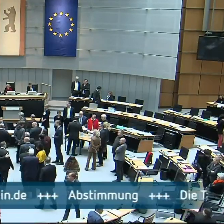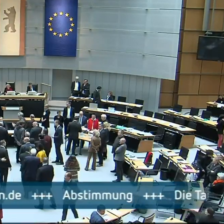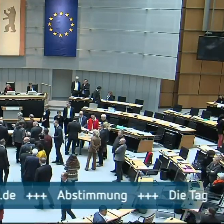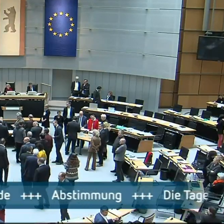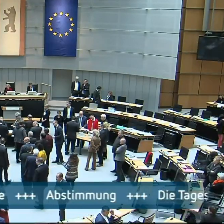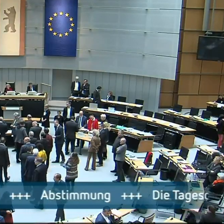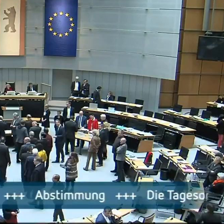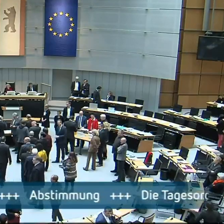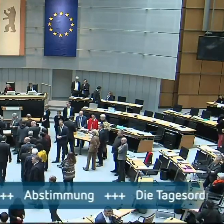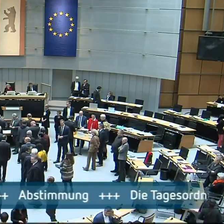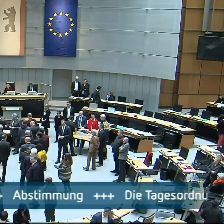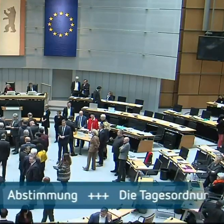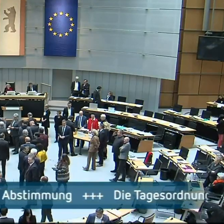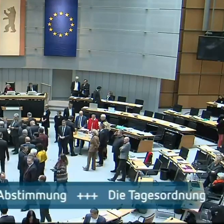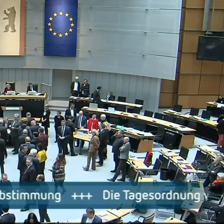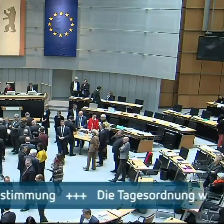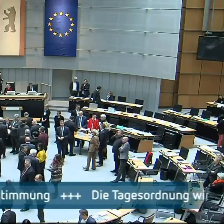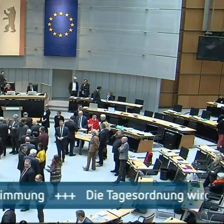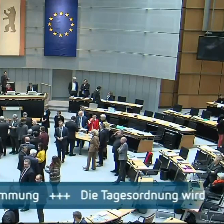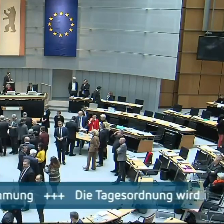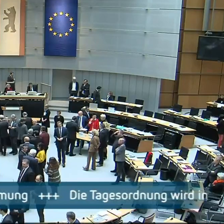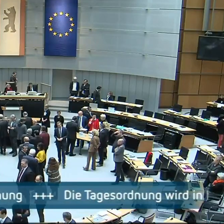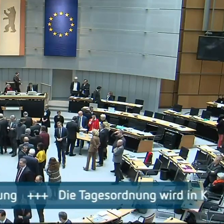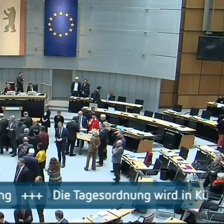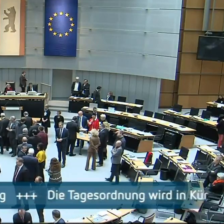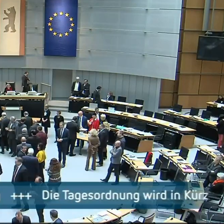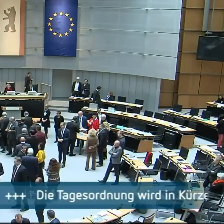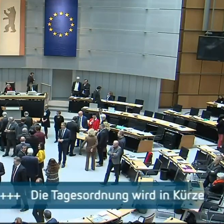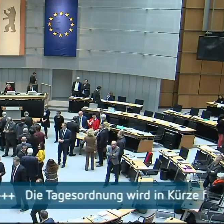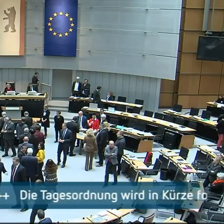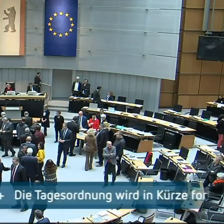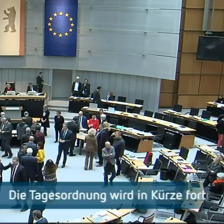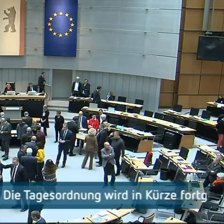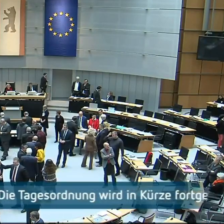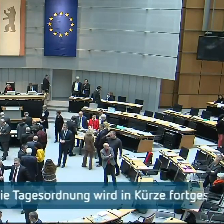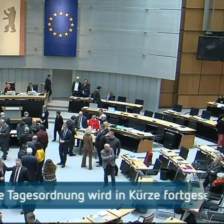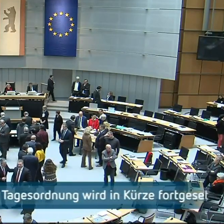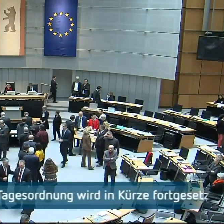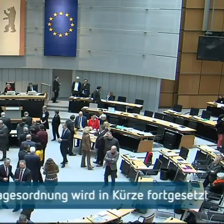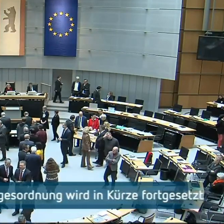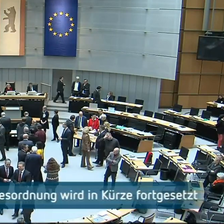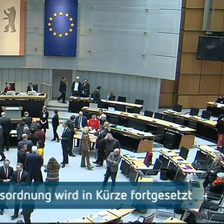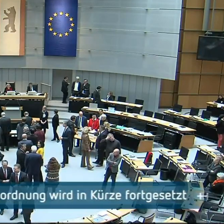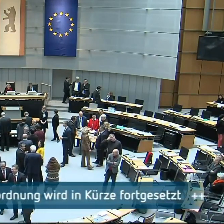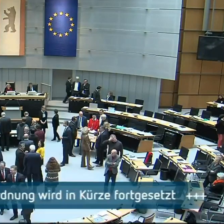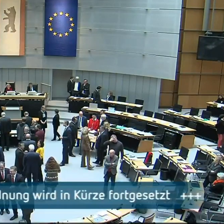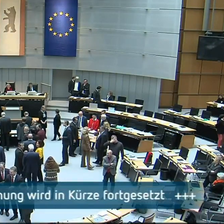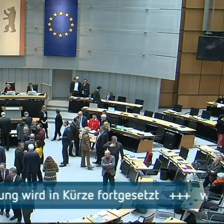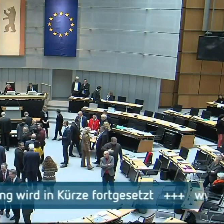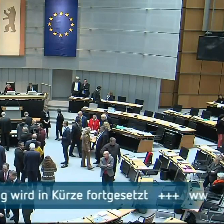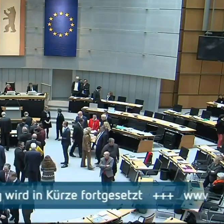(namentliche Abstimmung)